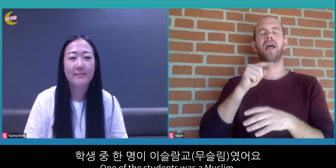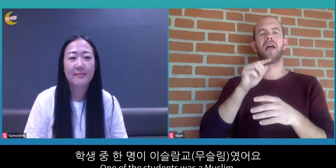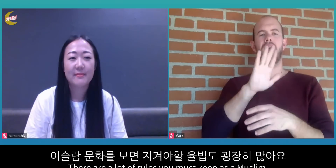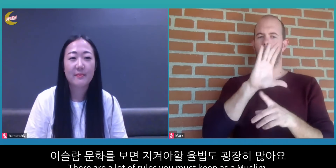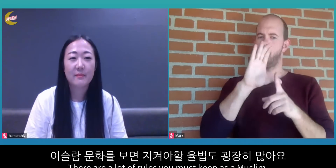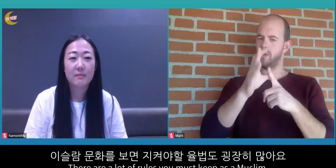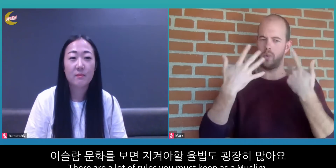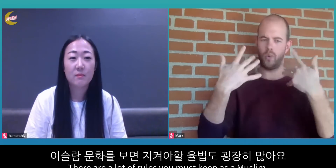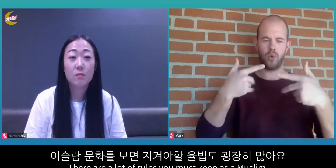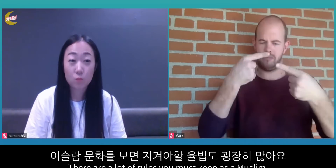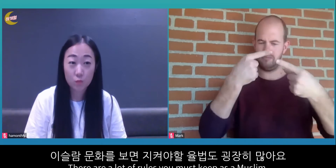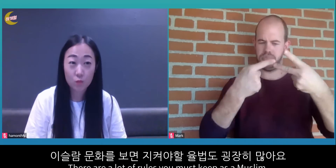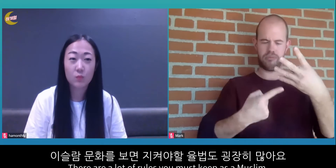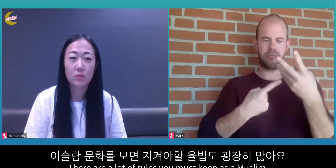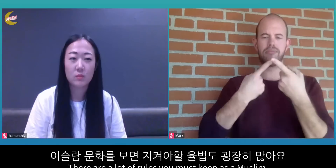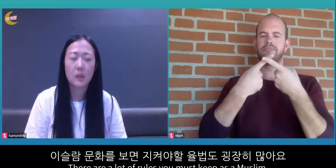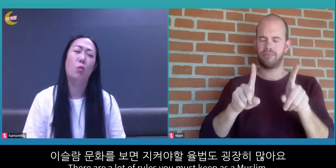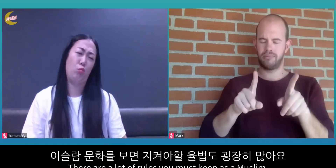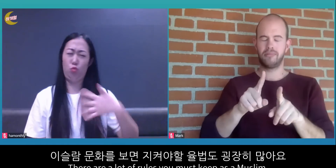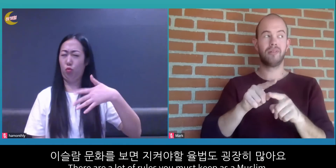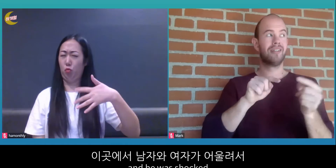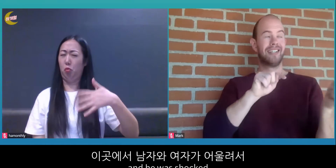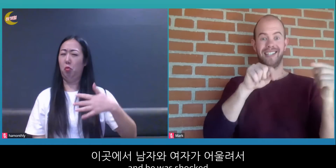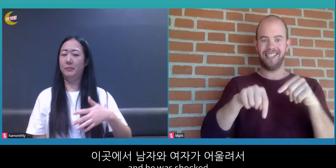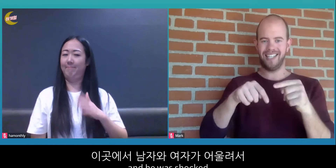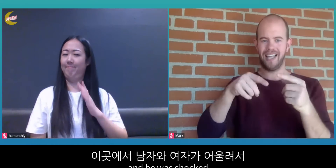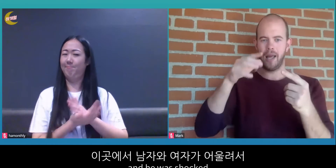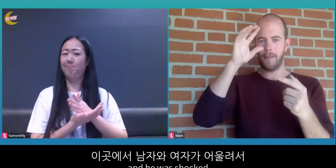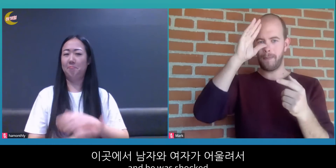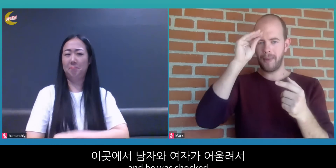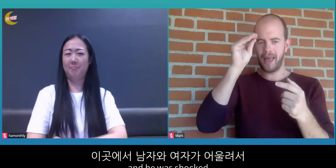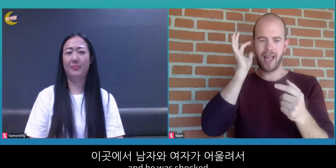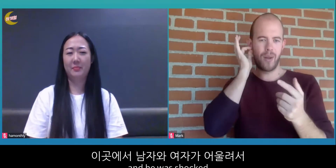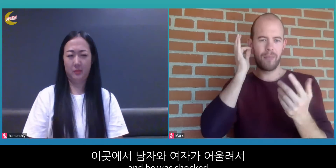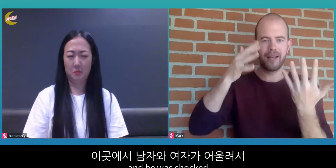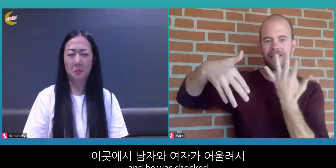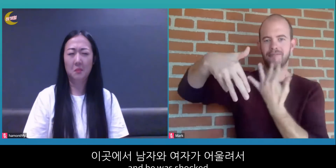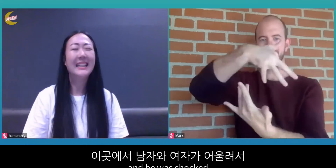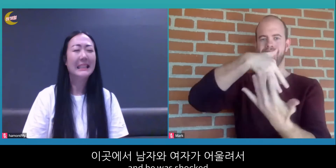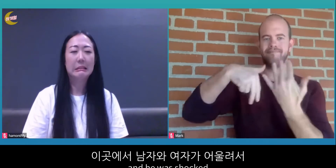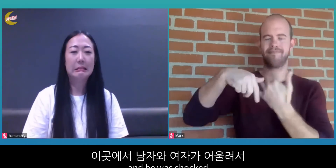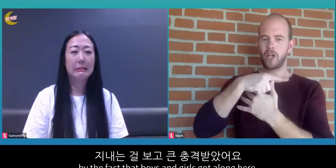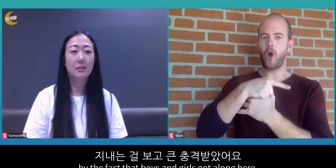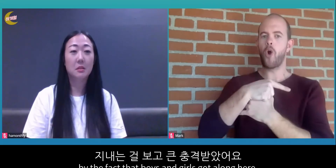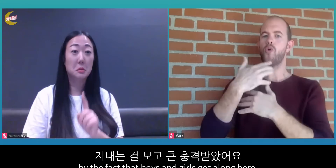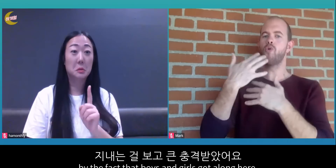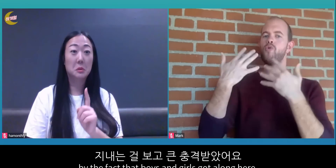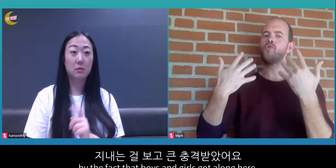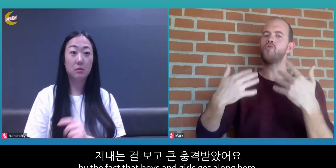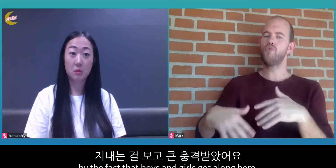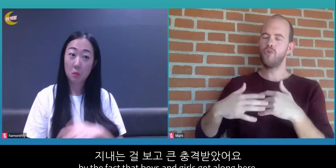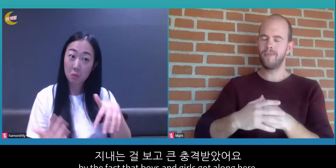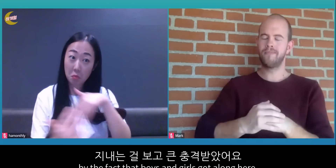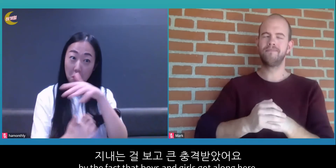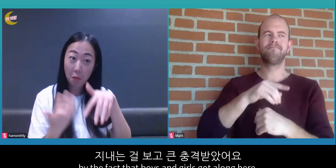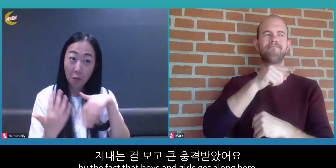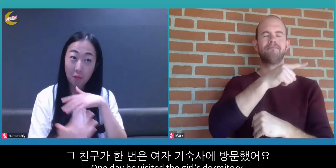イスラム教徒として守らなければならないルールはたくさんあり 、男の子と女の子がここで仲良くなったという事実に彼はショックを受けました。